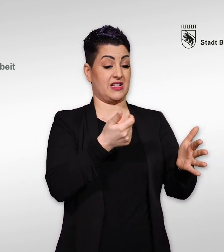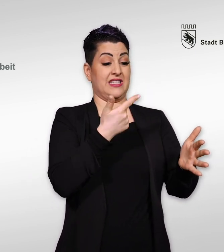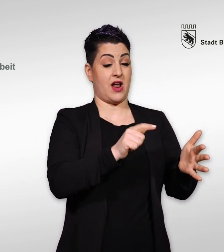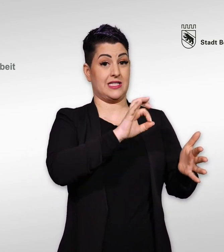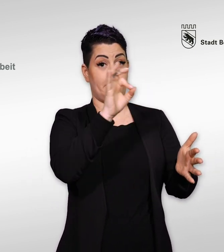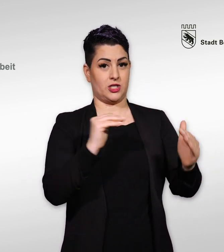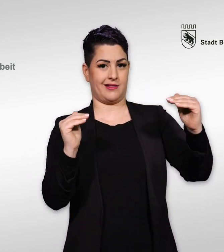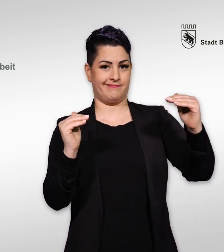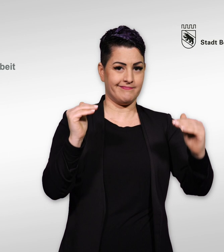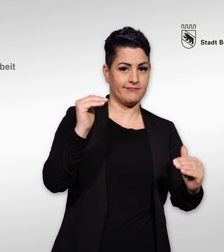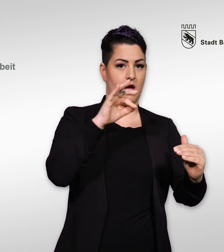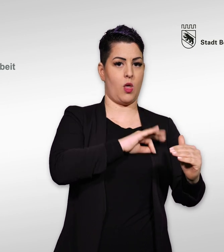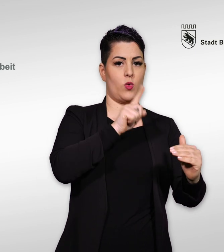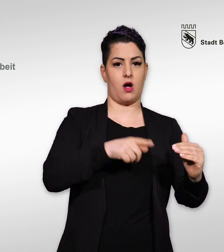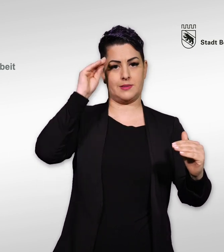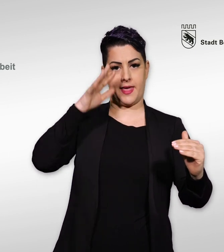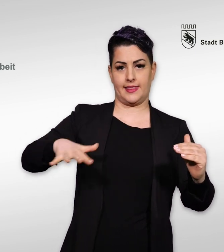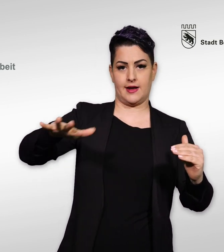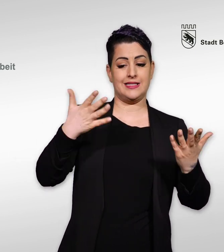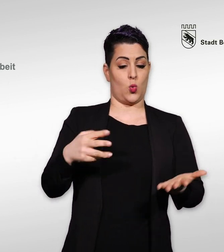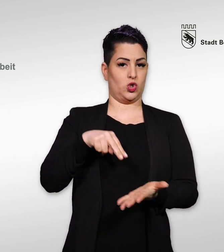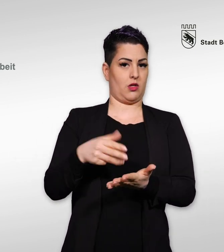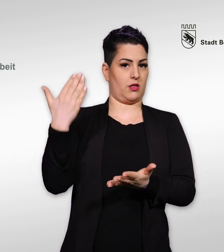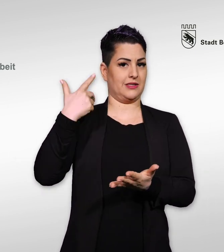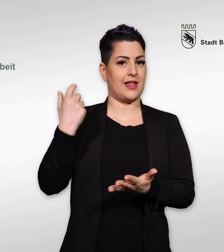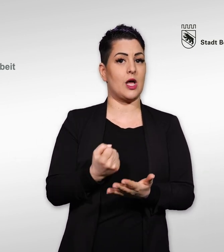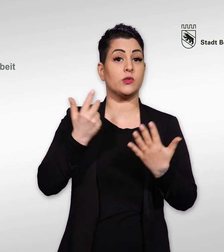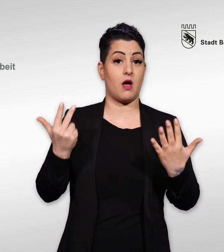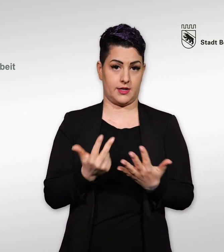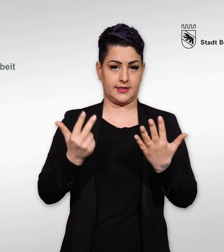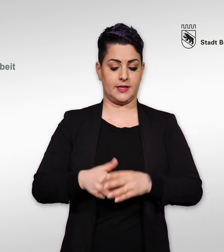20% weniger als Männer (Stand 2018).